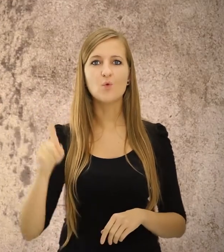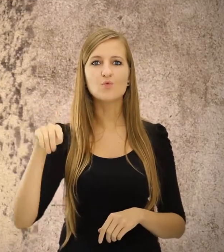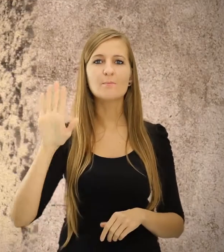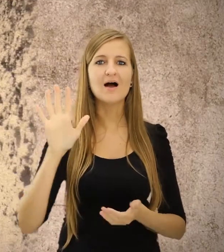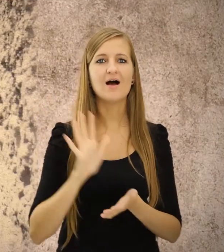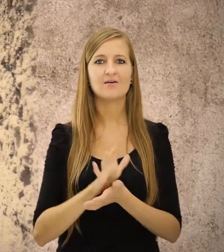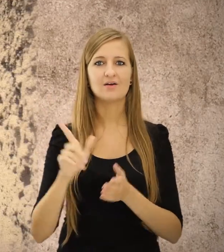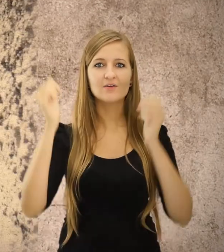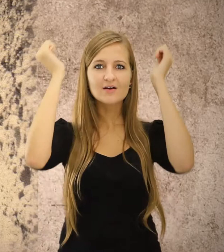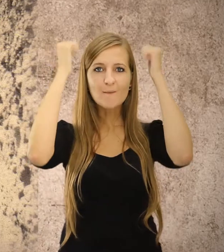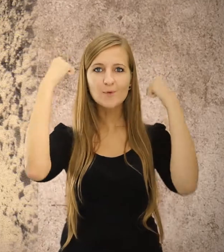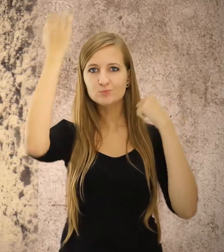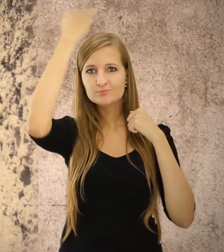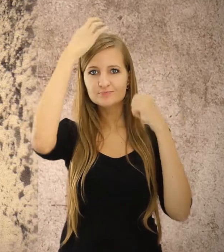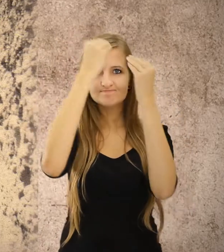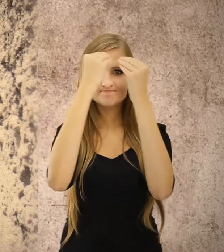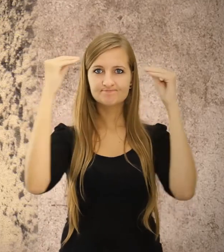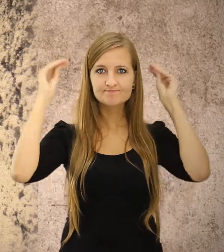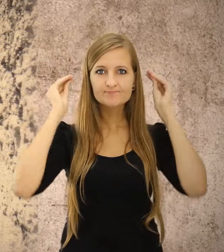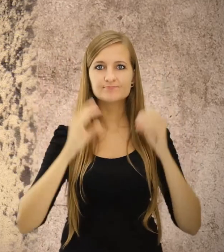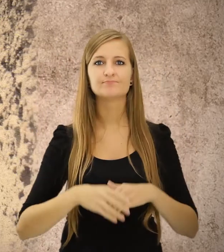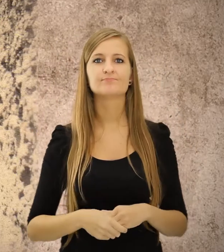nosili charakterystyczne kapelusze z rondem.